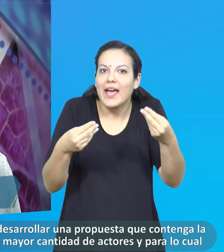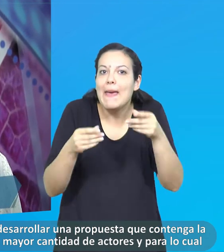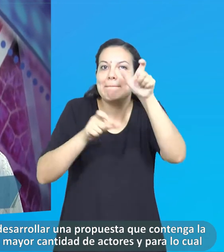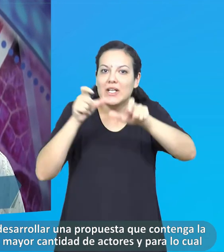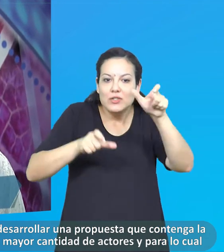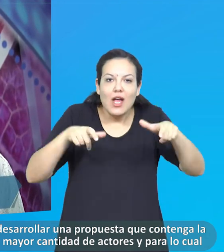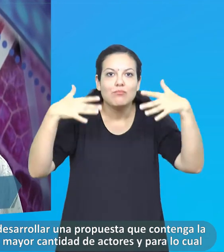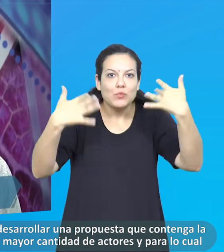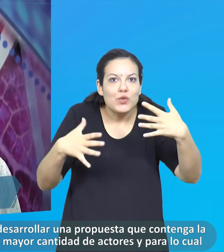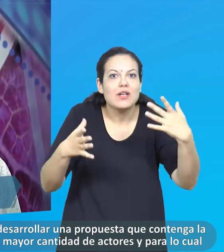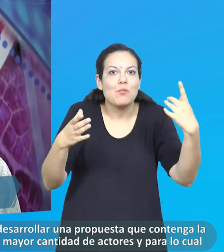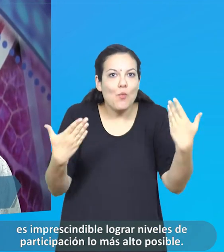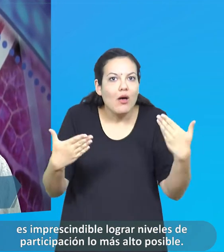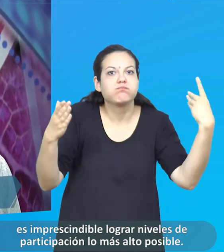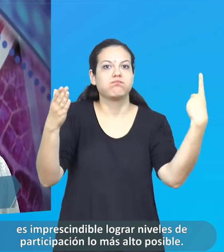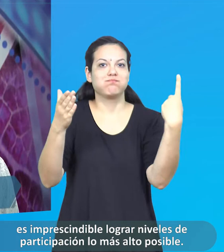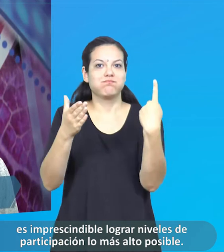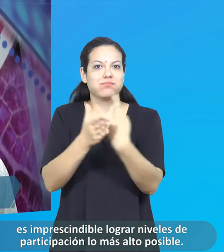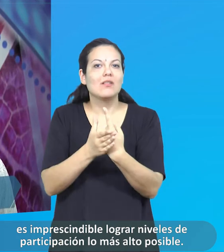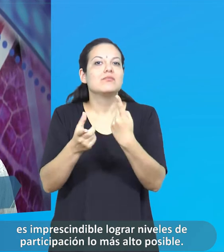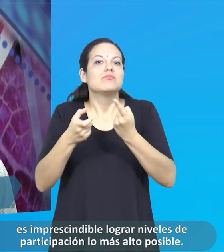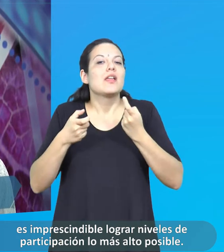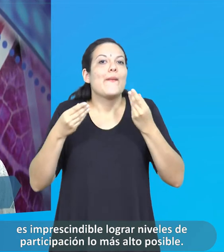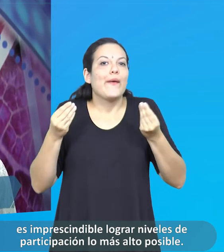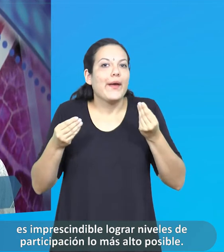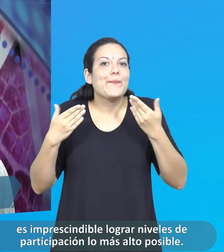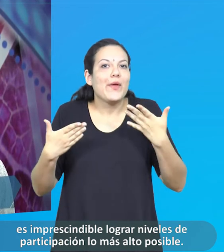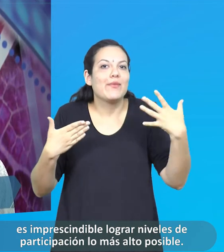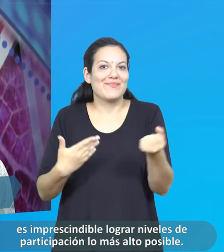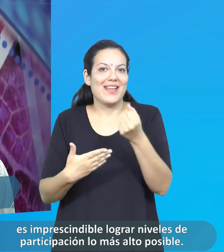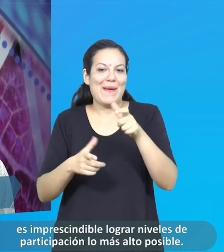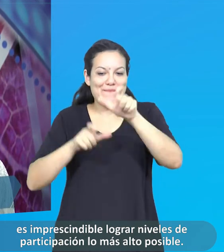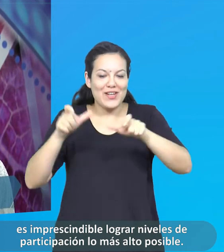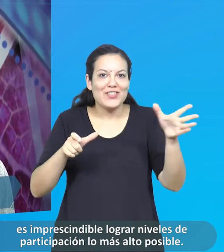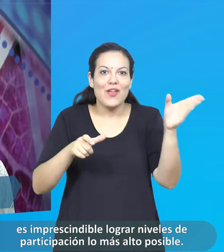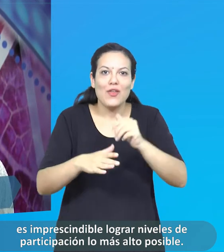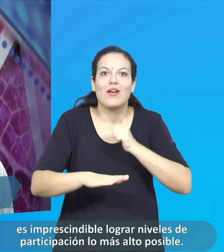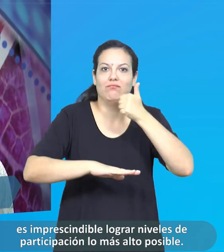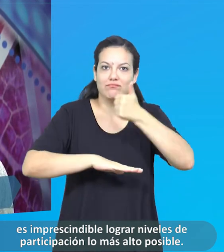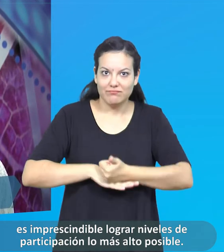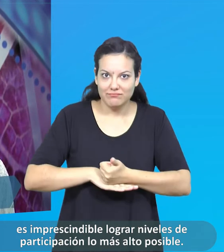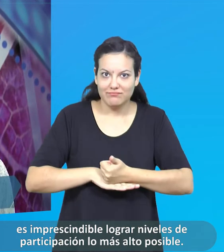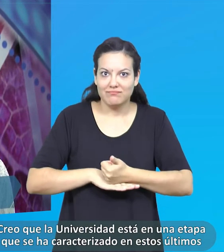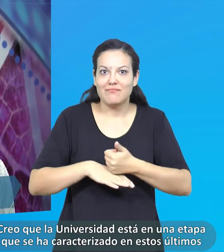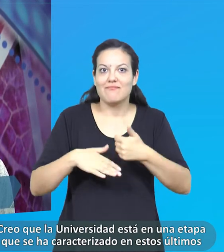la mayor cantidad de actores, para lo cual es imprescindible lograr niveles de participación